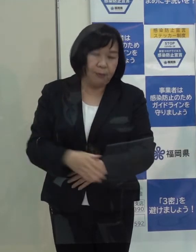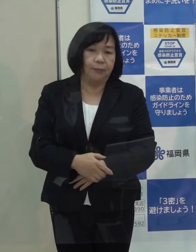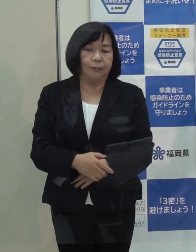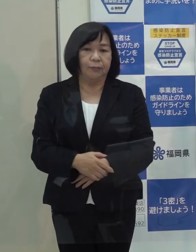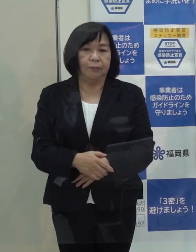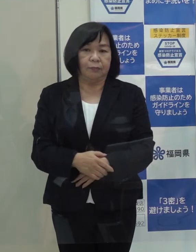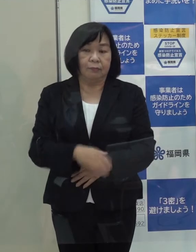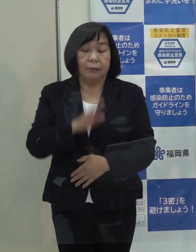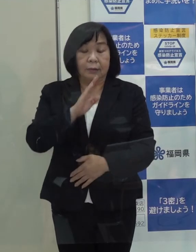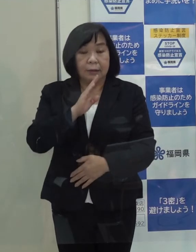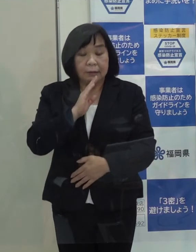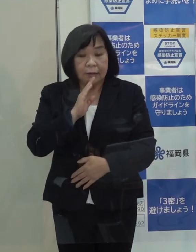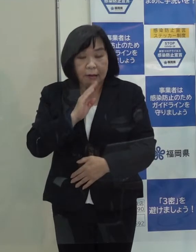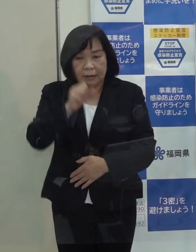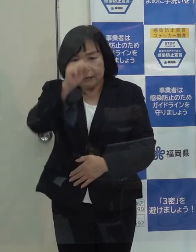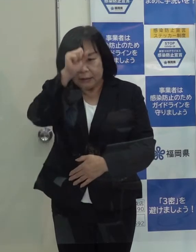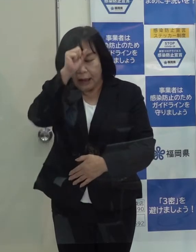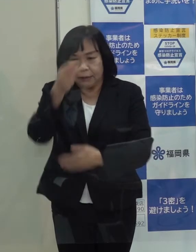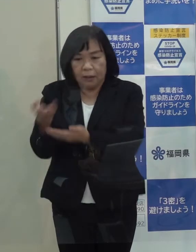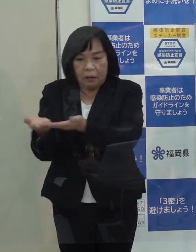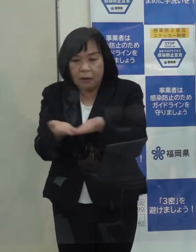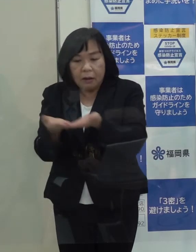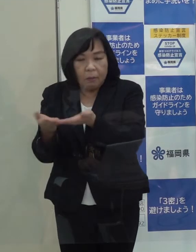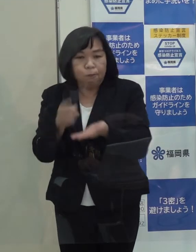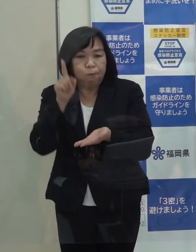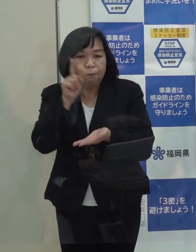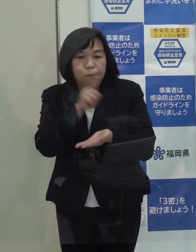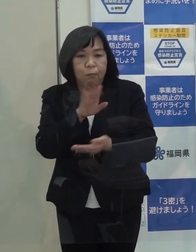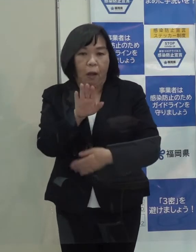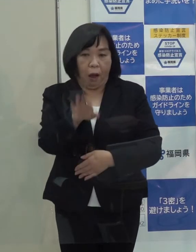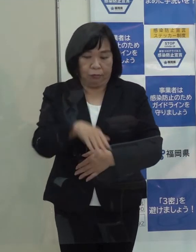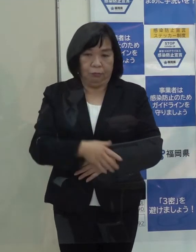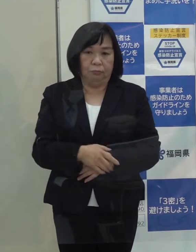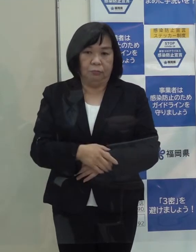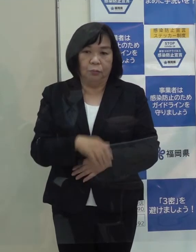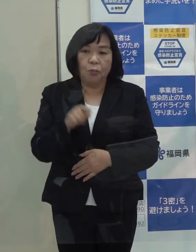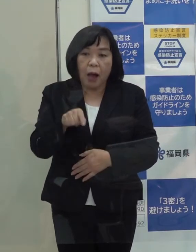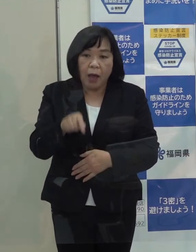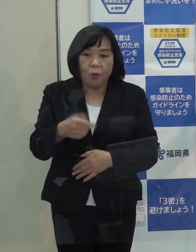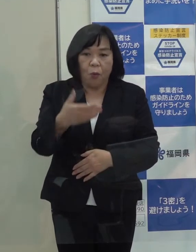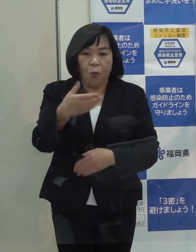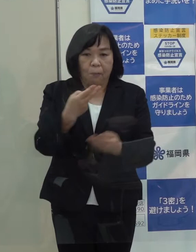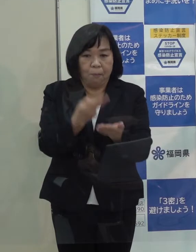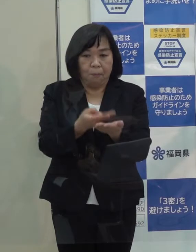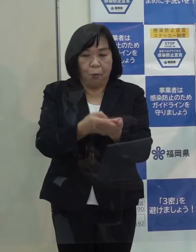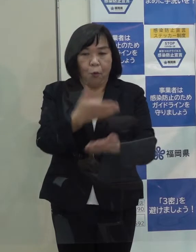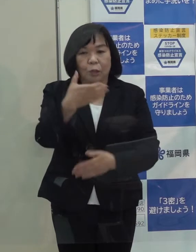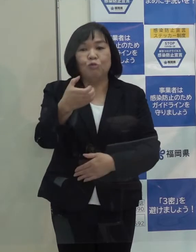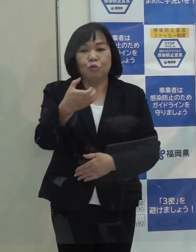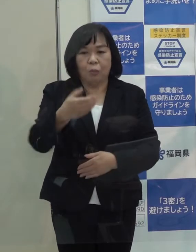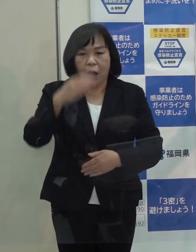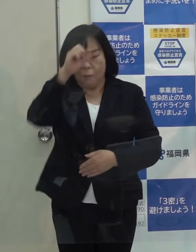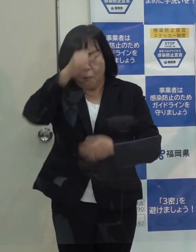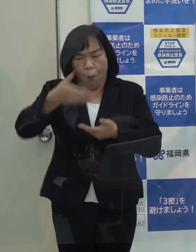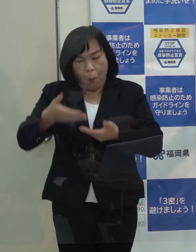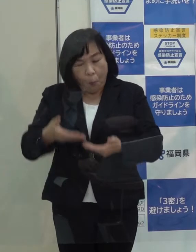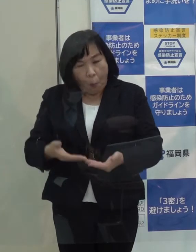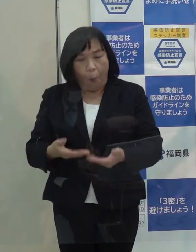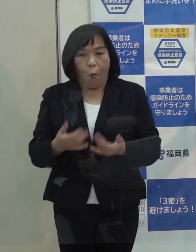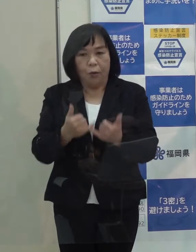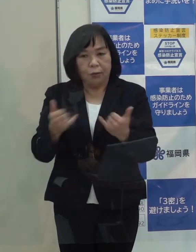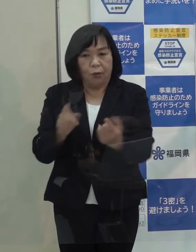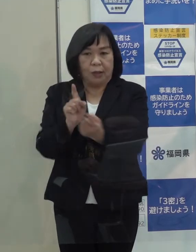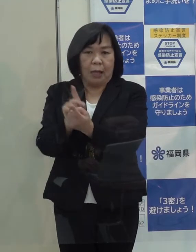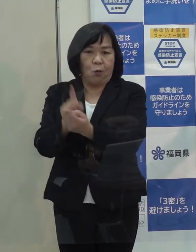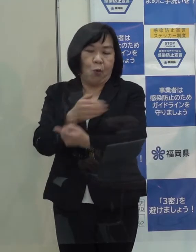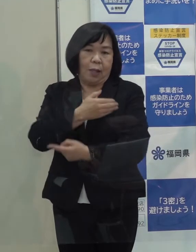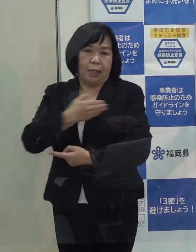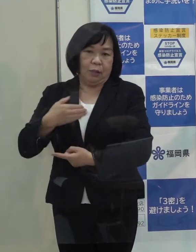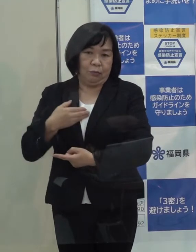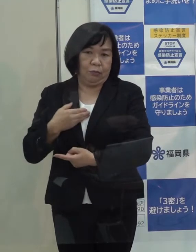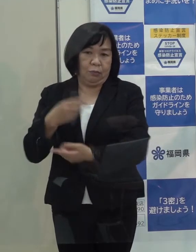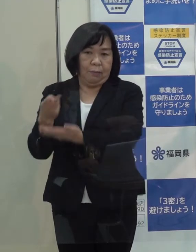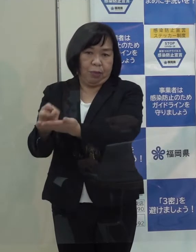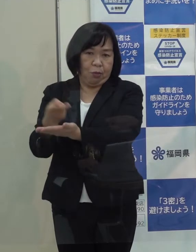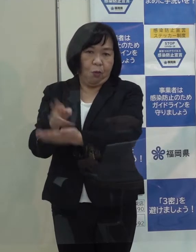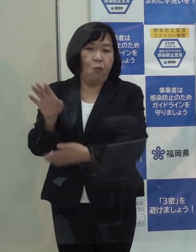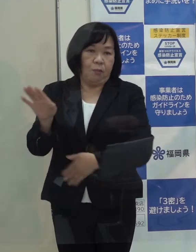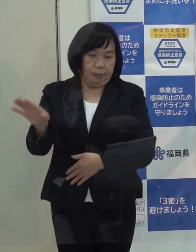実際に患者さんの受入れも進んでおり そのうち９０床は重症者の方々にも対応できる病床となっています